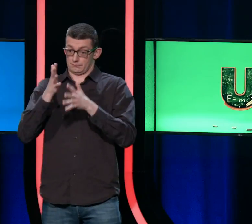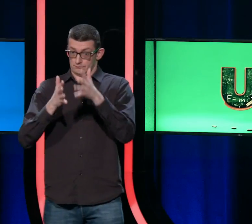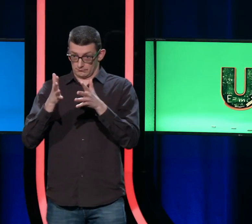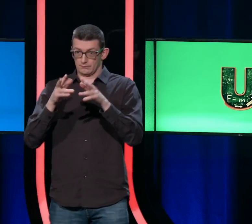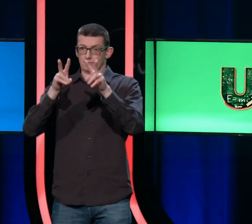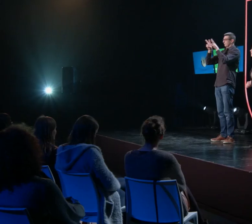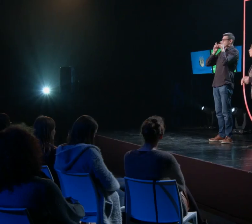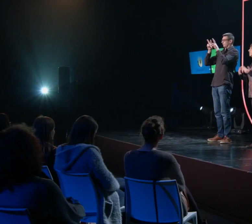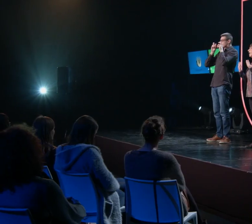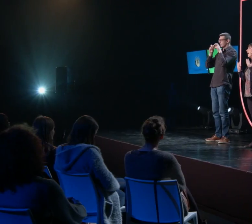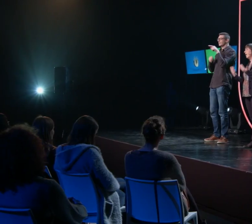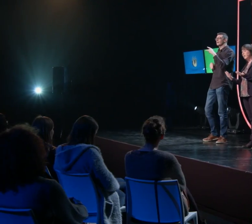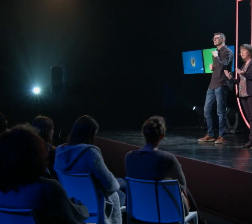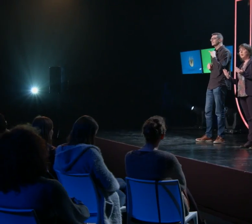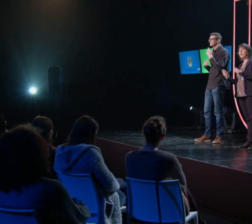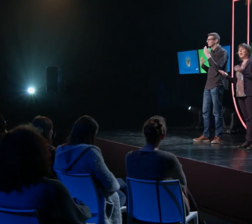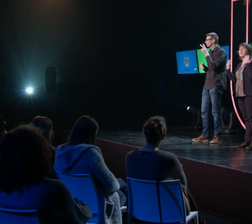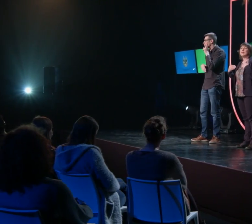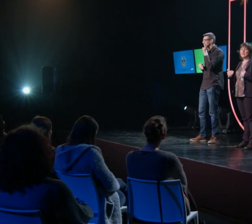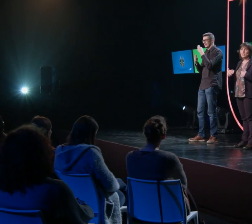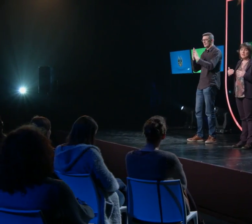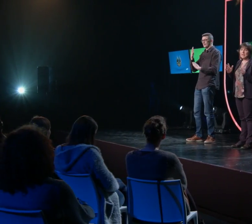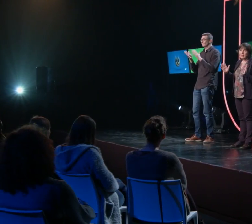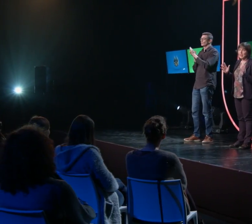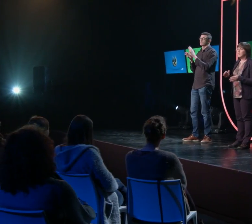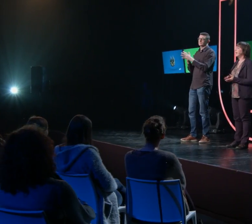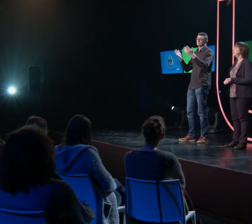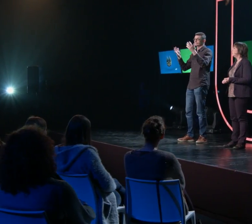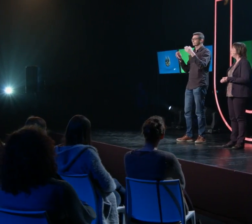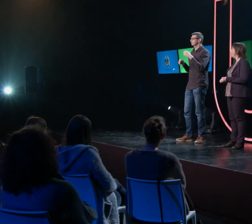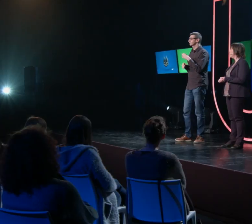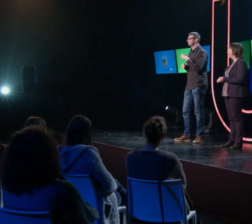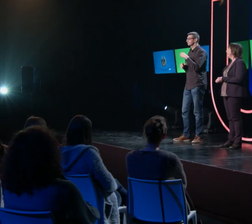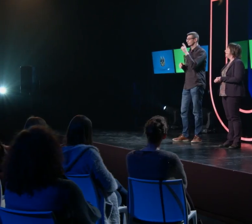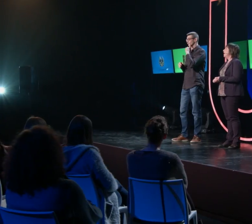Dat wil zeggen dat we onze handen gebruiken en ons lichaam, daar hebben we het later nog over,